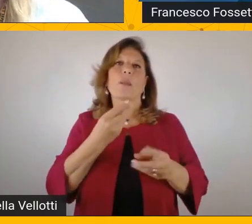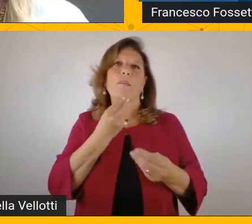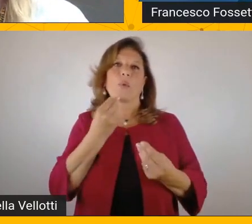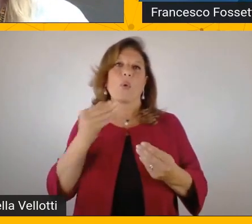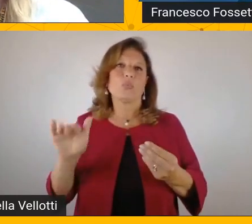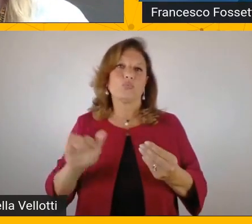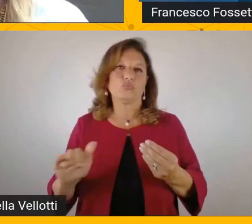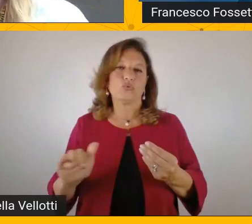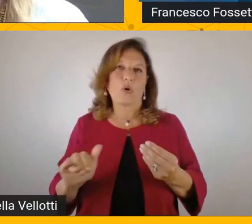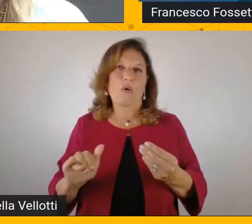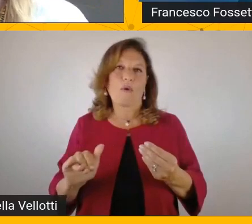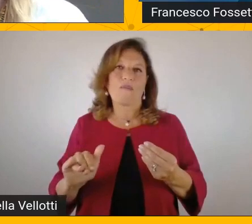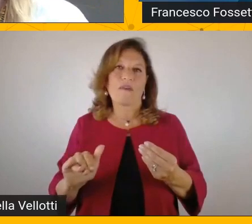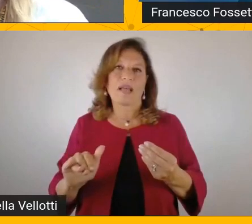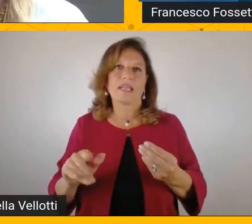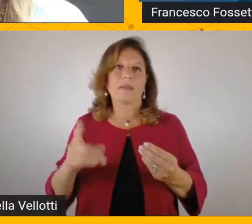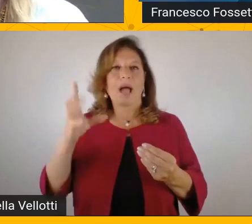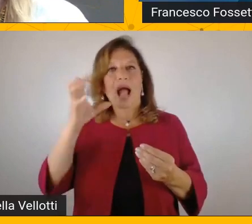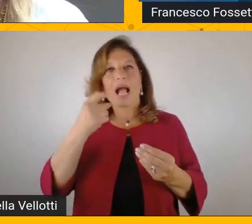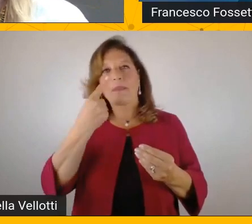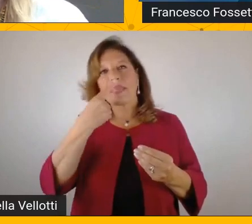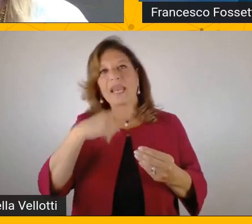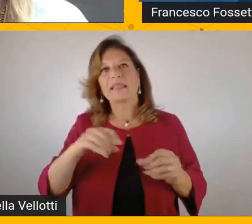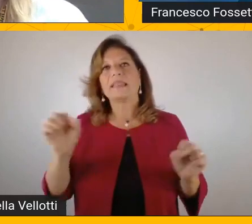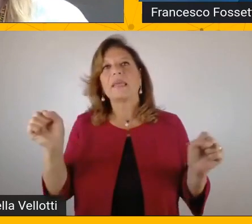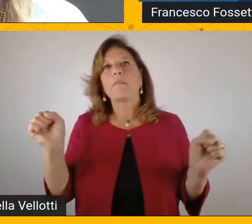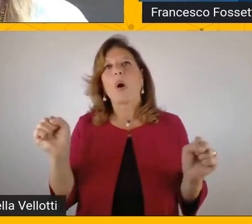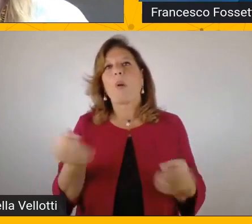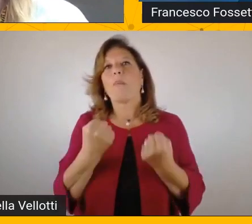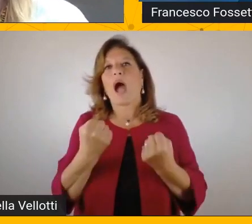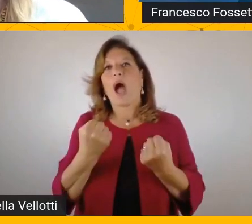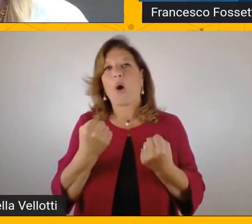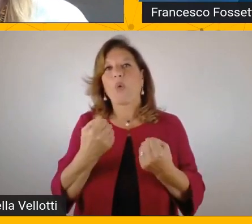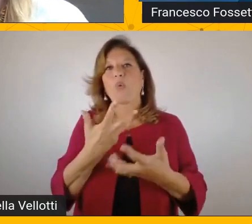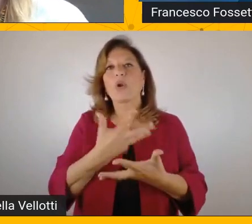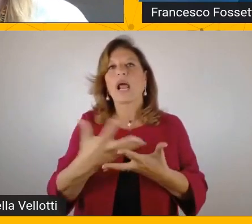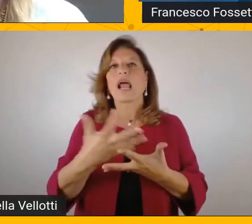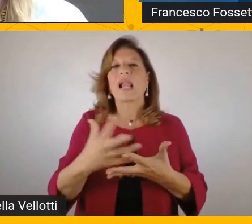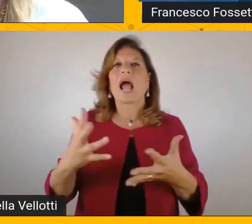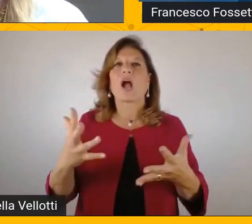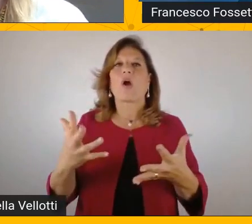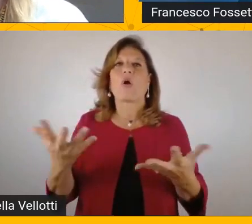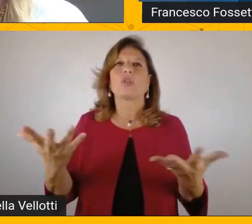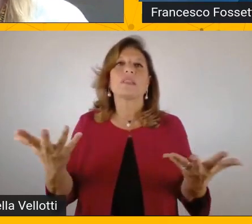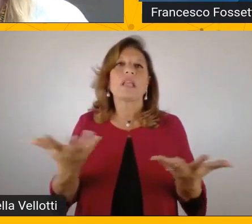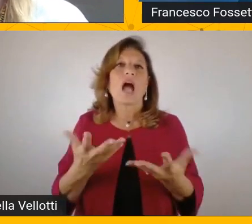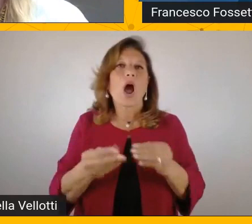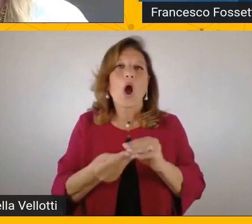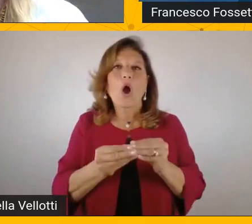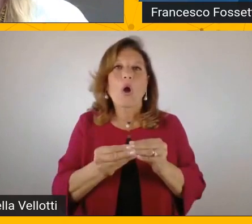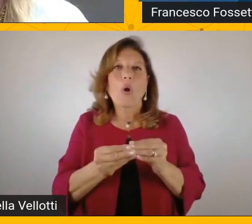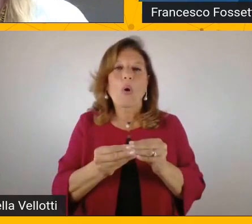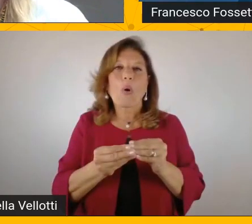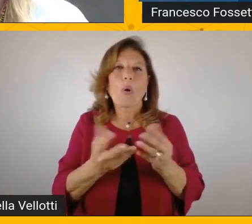giocatori più giovani eh però anche lì bisogna capire che tipo di paura com'è raccontata